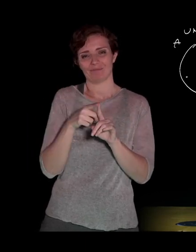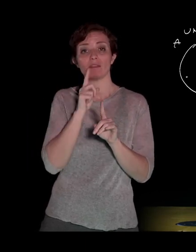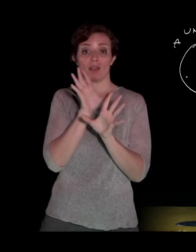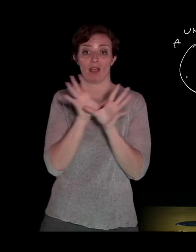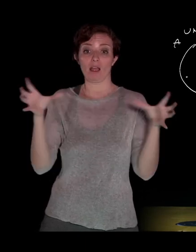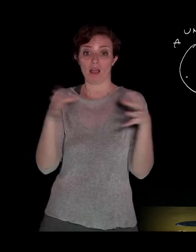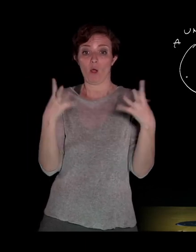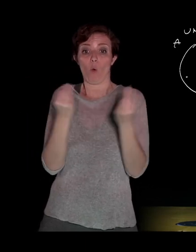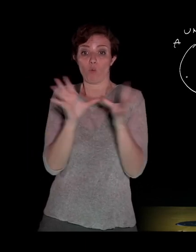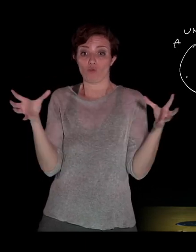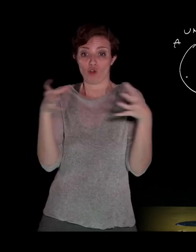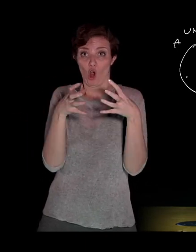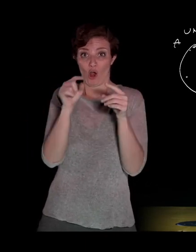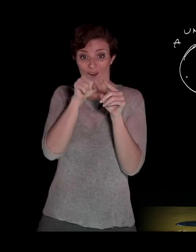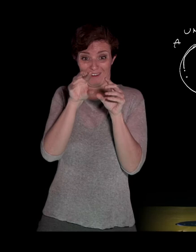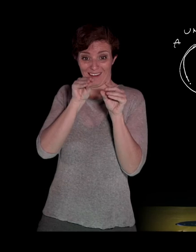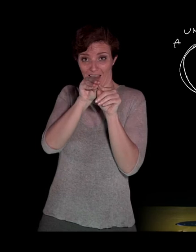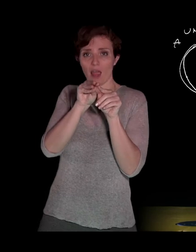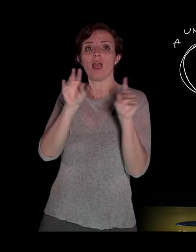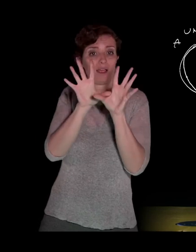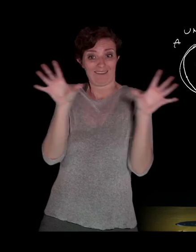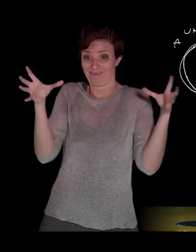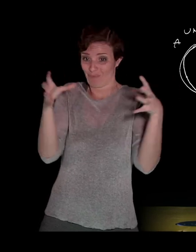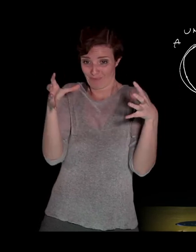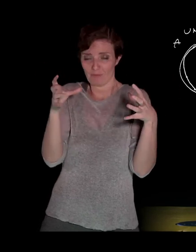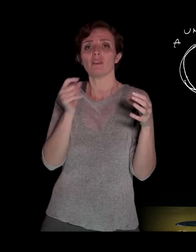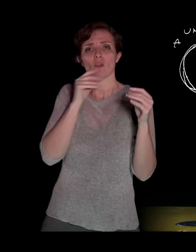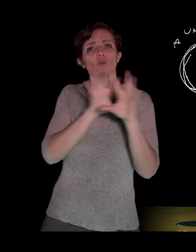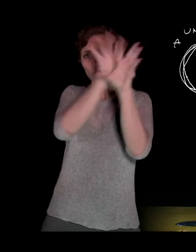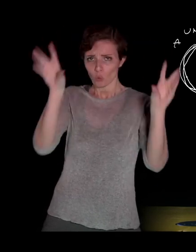l'insieme 'unione' è dato da tutti questi elementi...